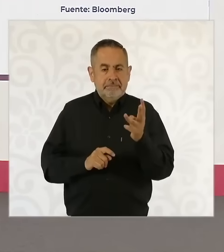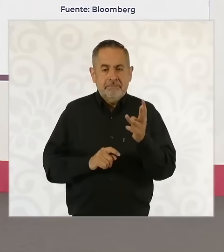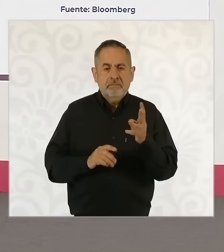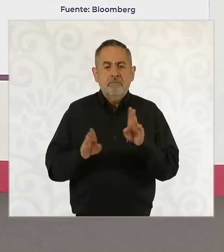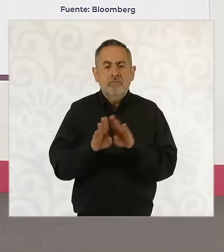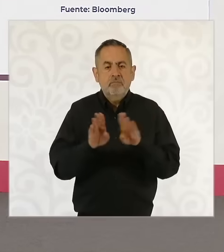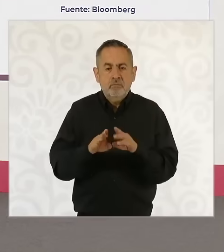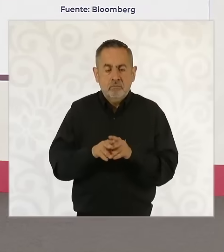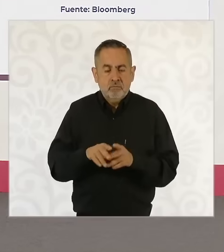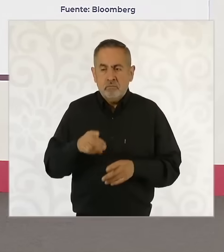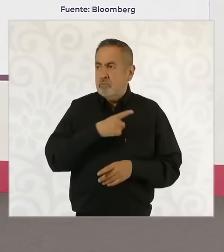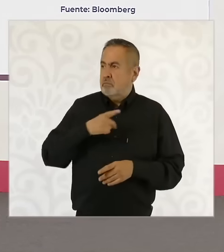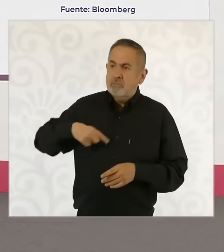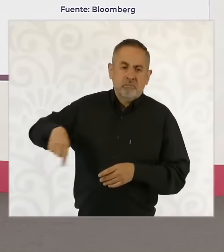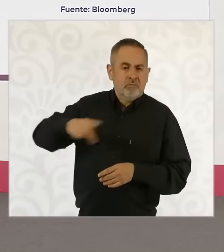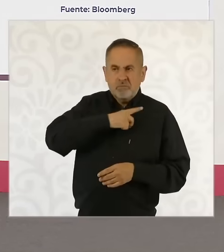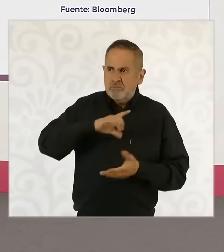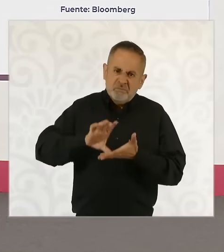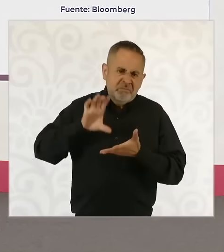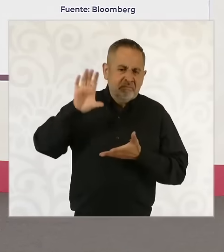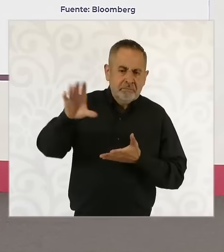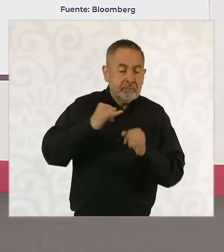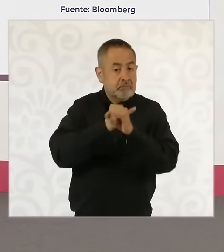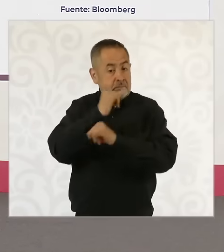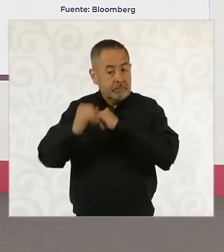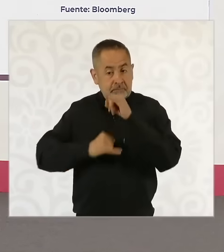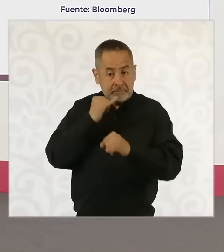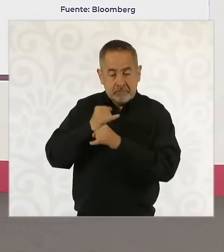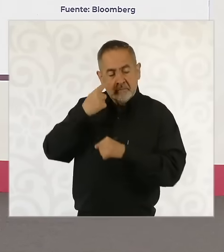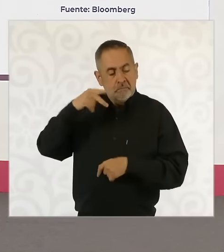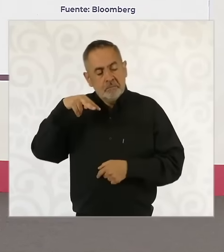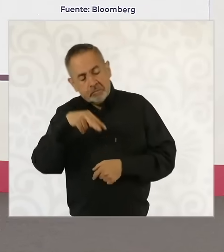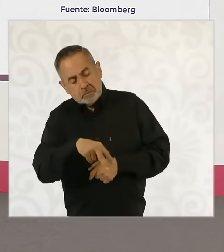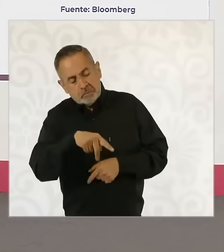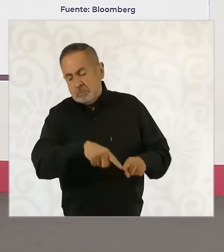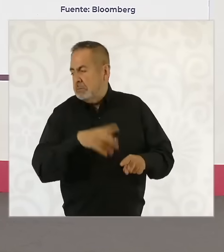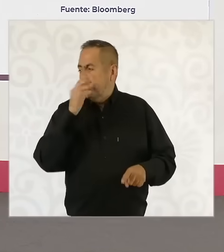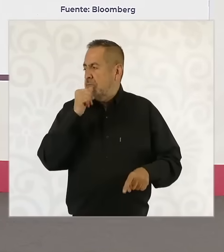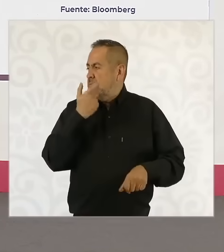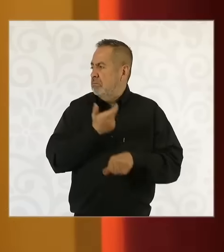deuda soberana percepción internacional sobre la probabilidad de impago también